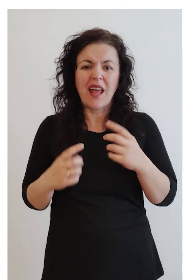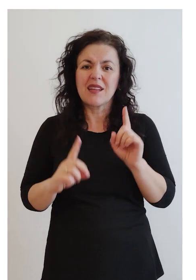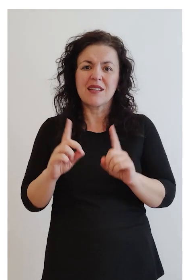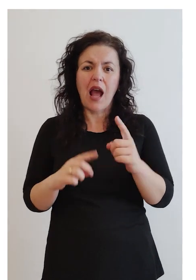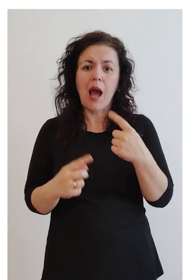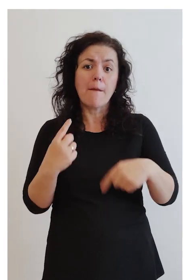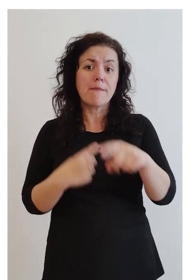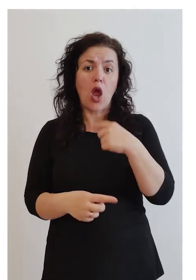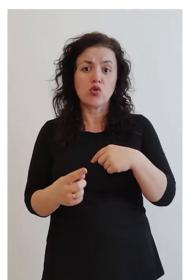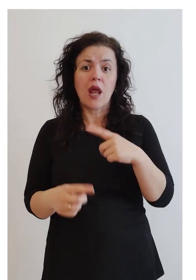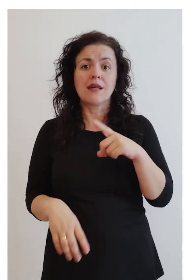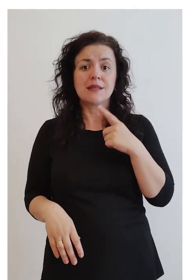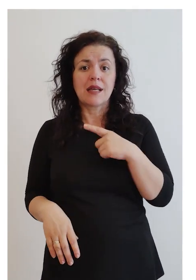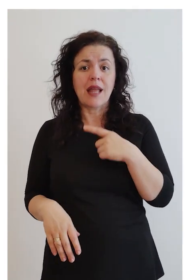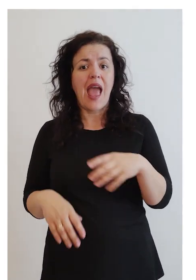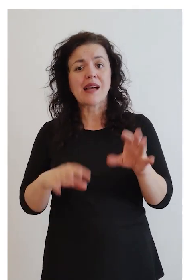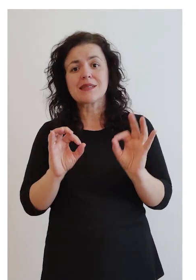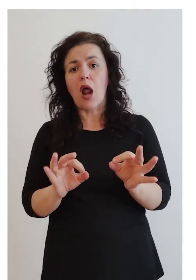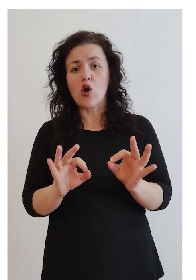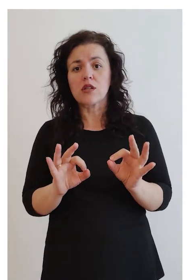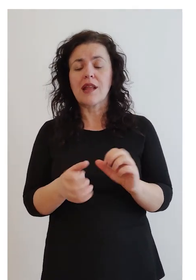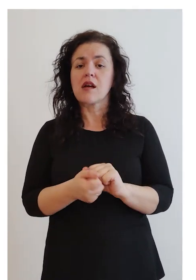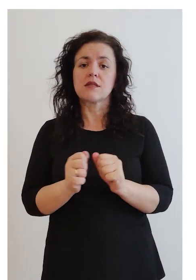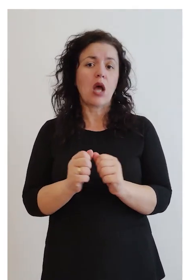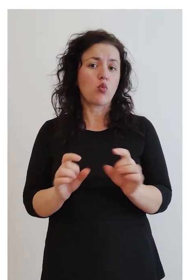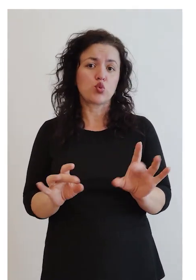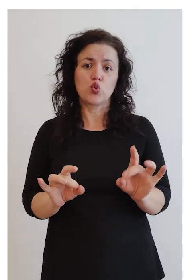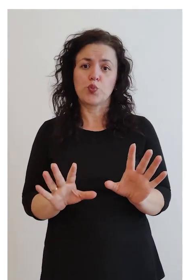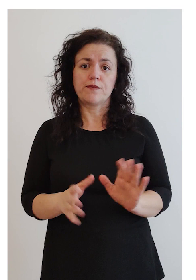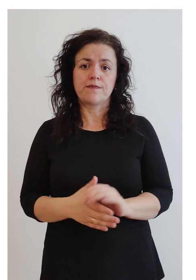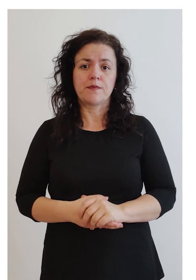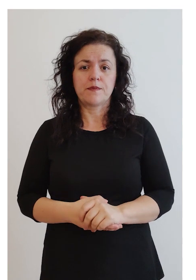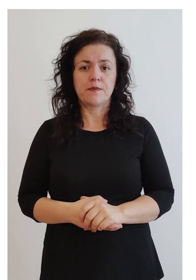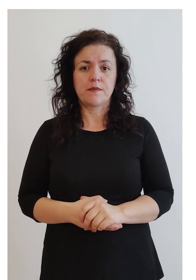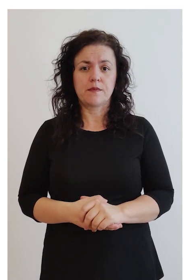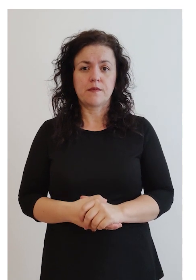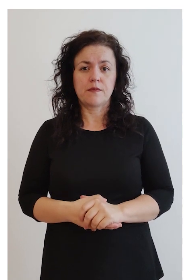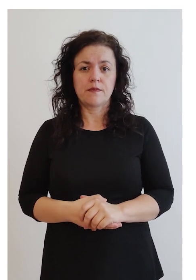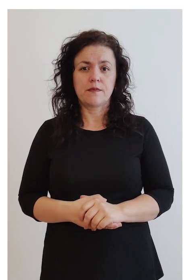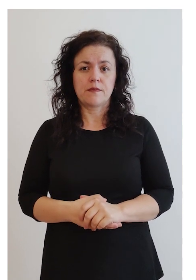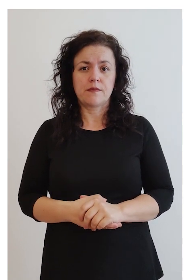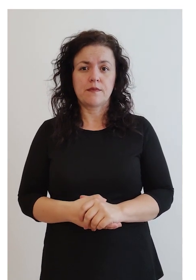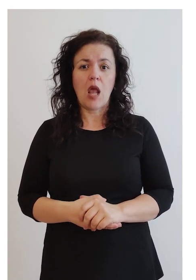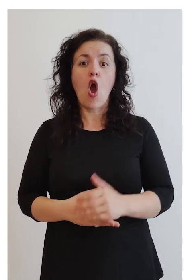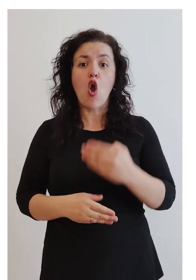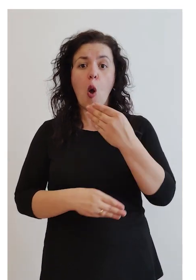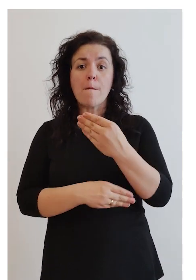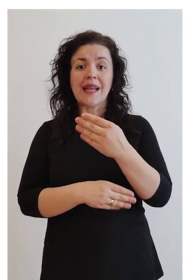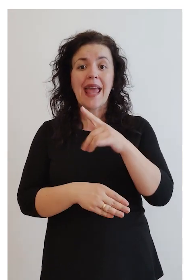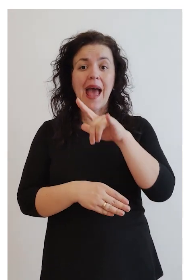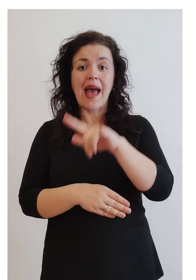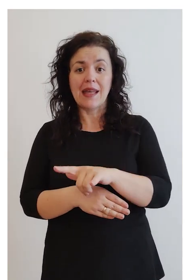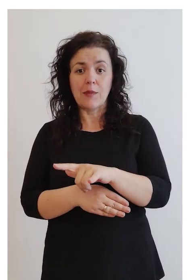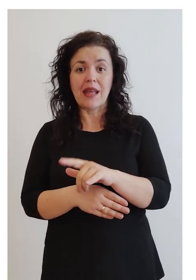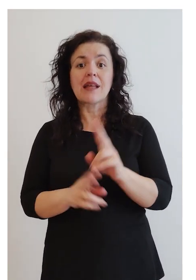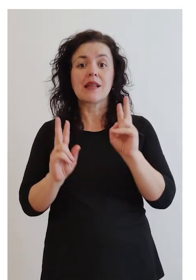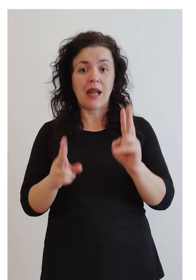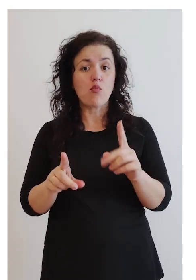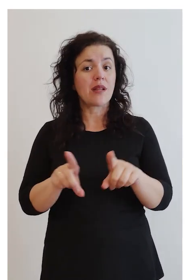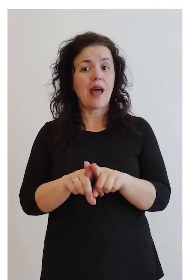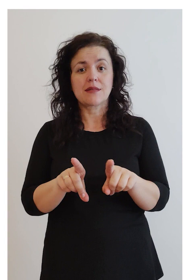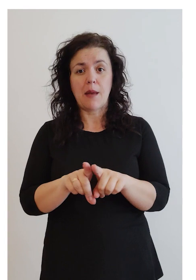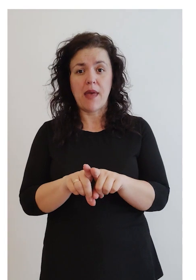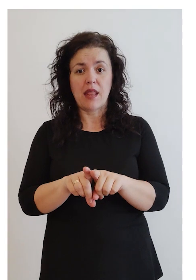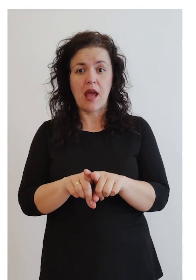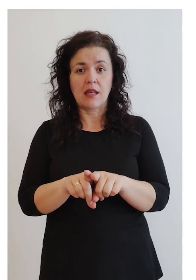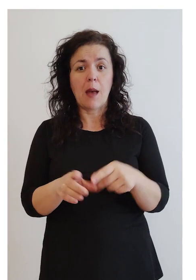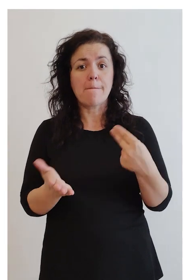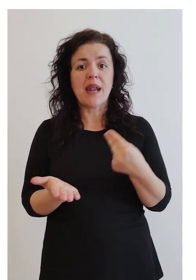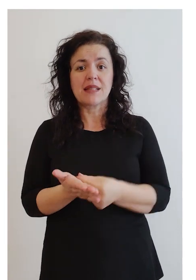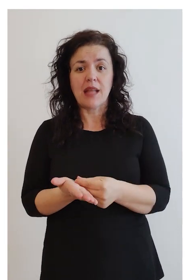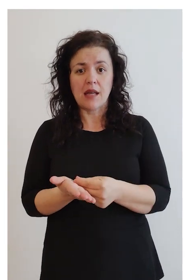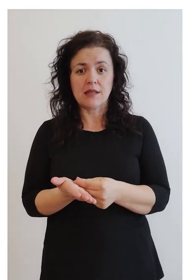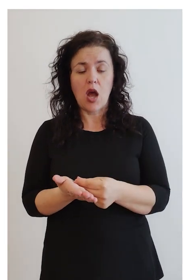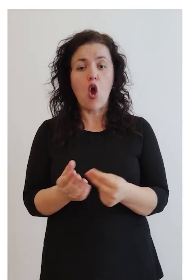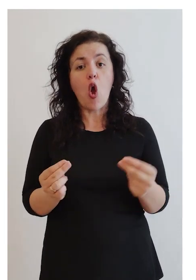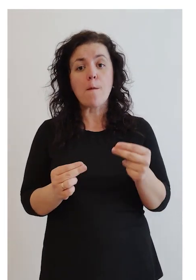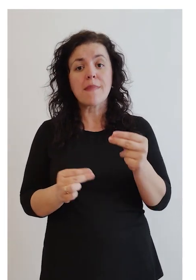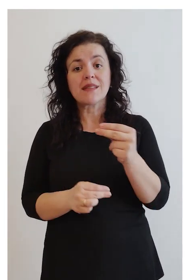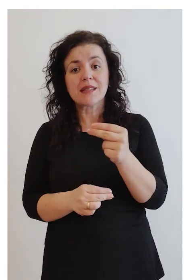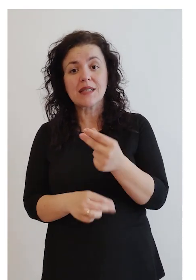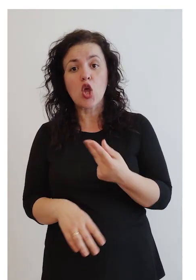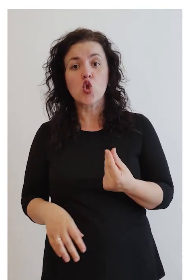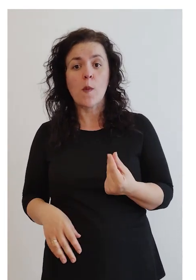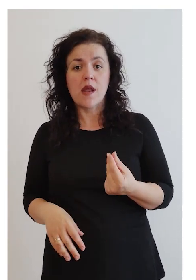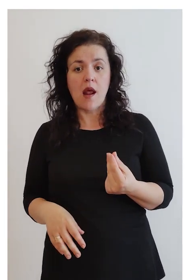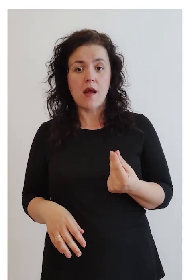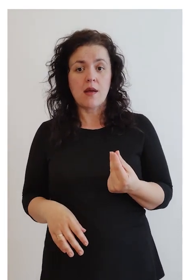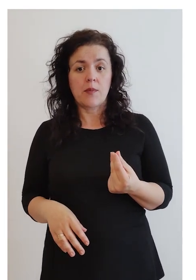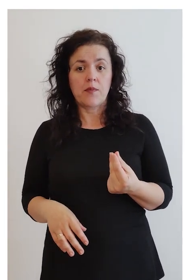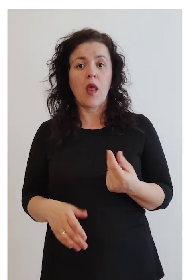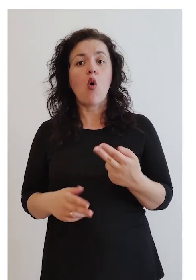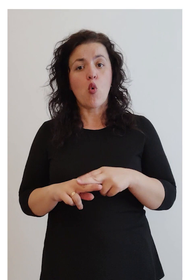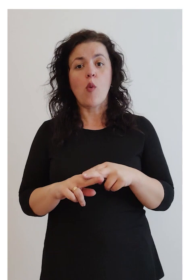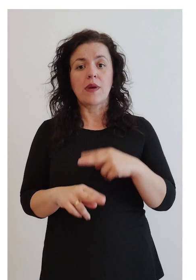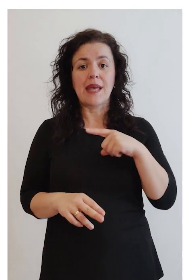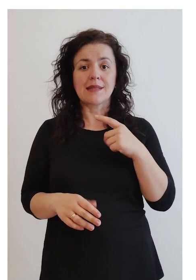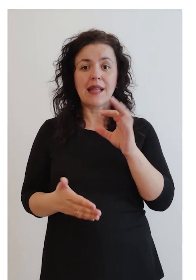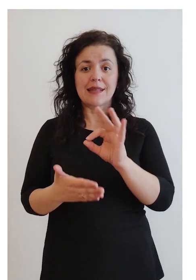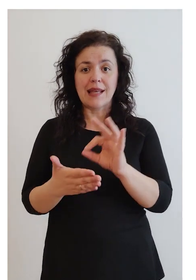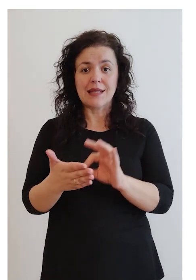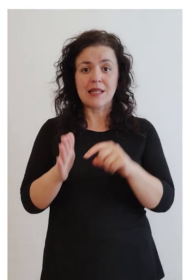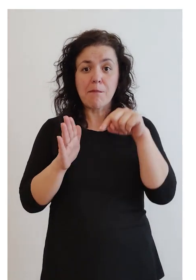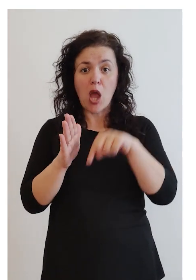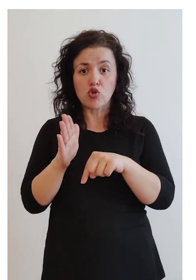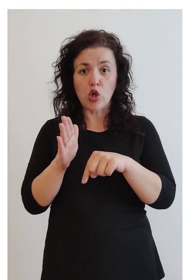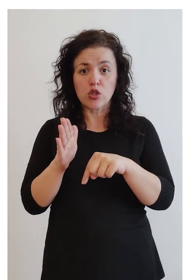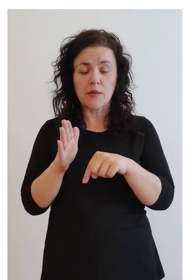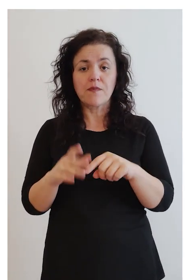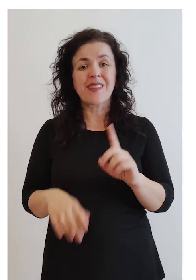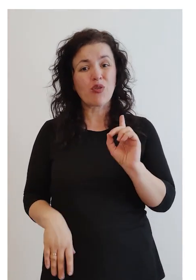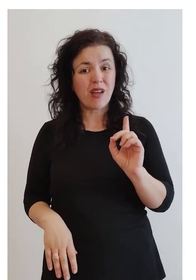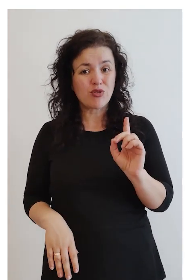Compania aeriană trebuie, de asemenea, să plătească compensații în numerar, așa cum este descris mai jos, cu excepția cazului în care se aplică una dintre următoarele condiții.